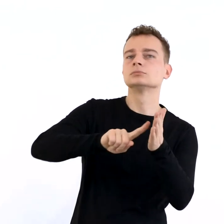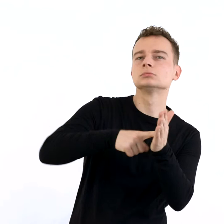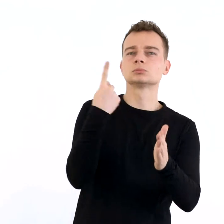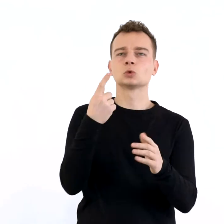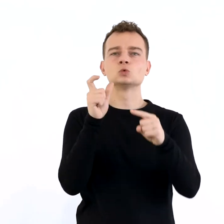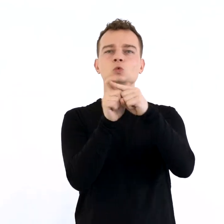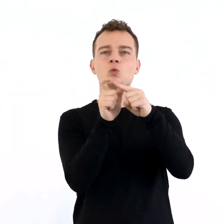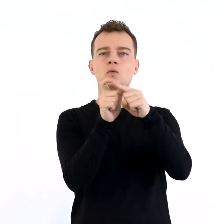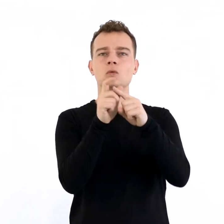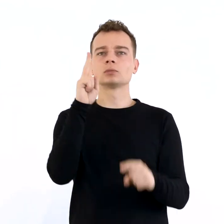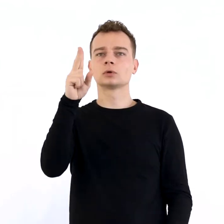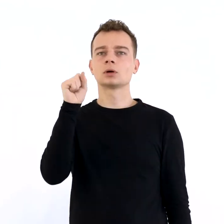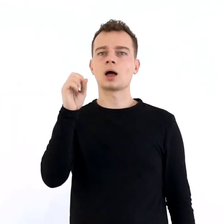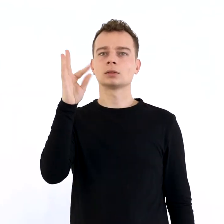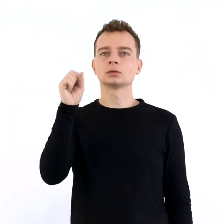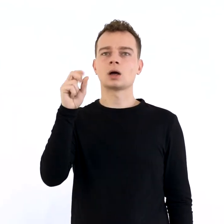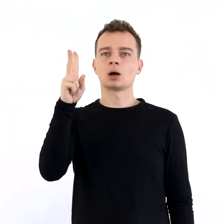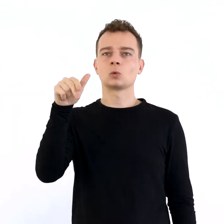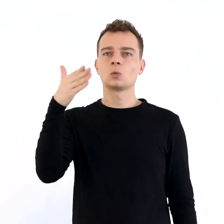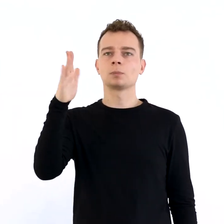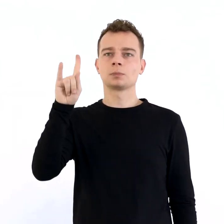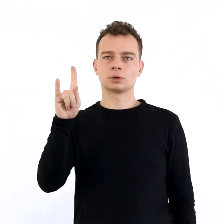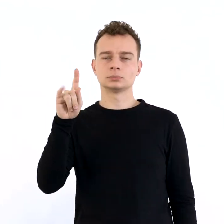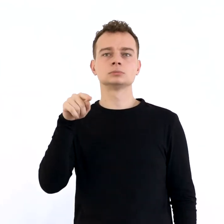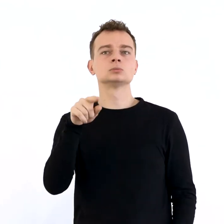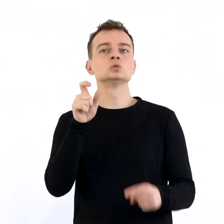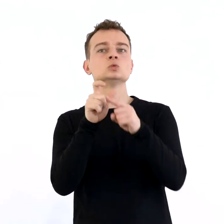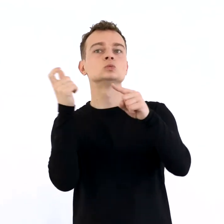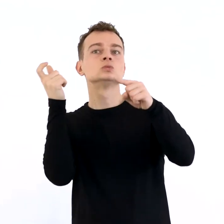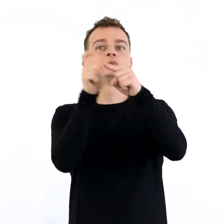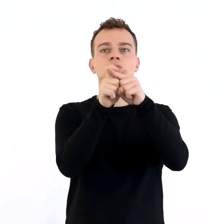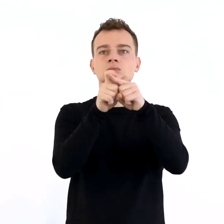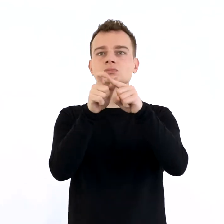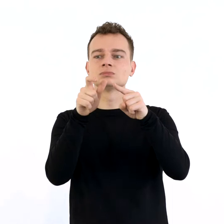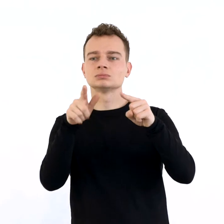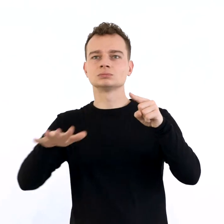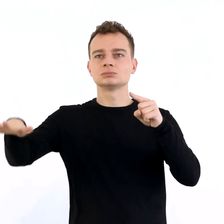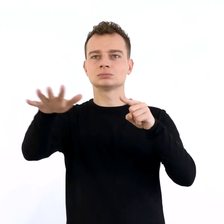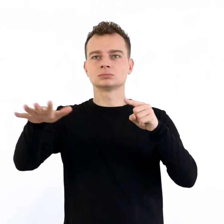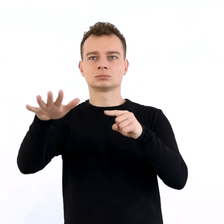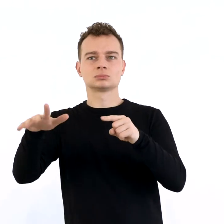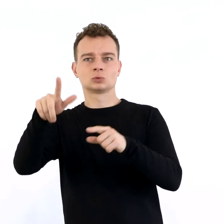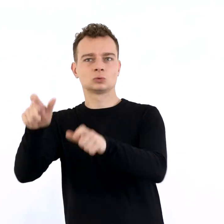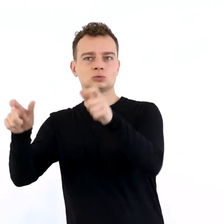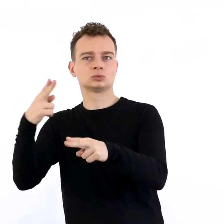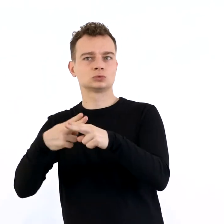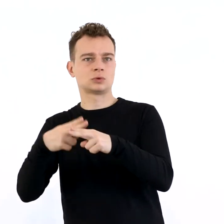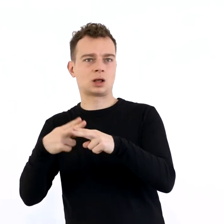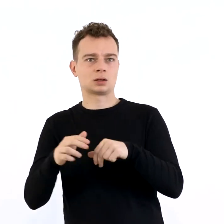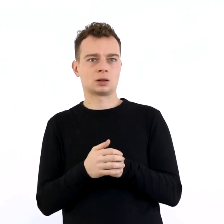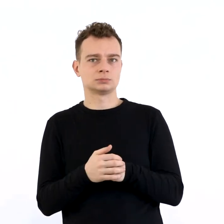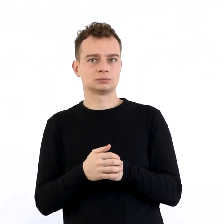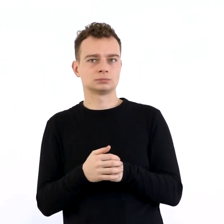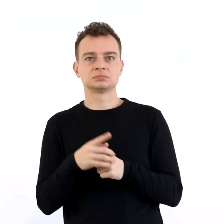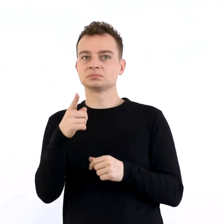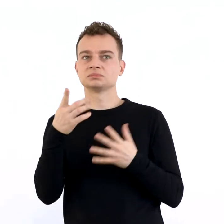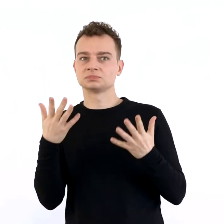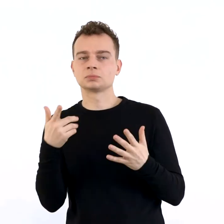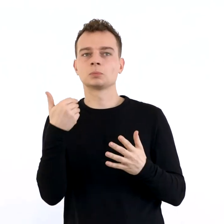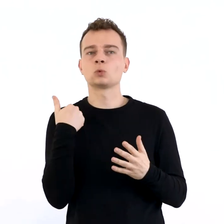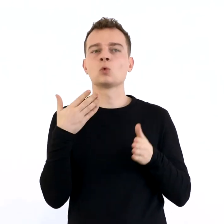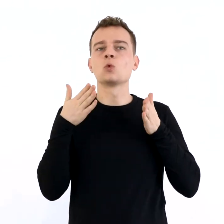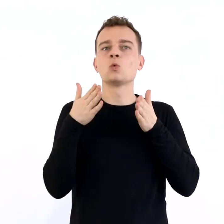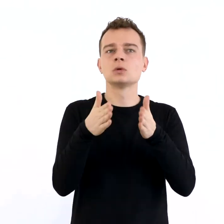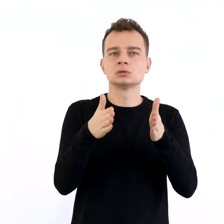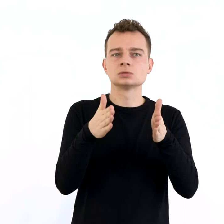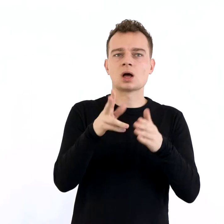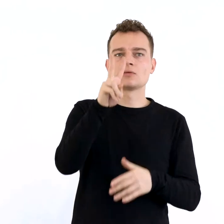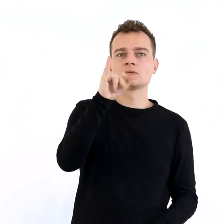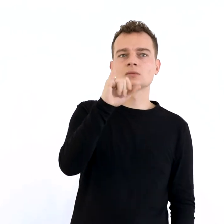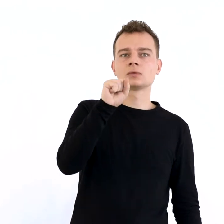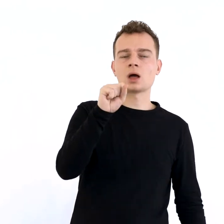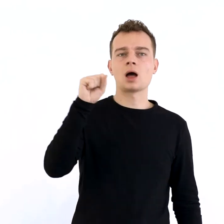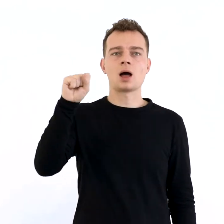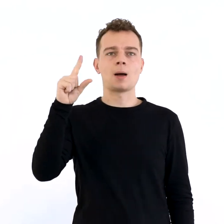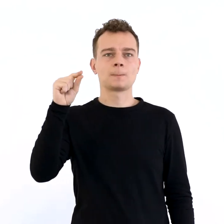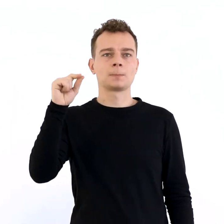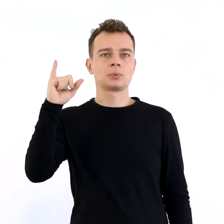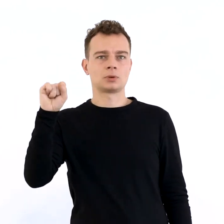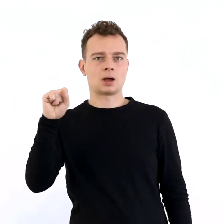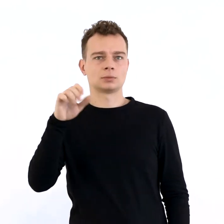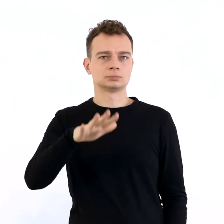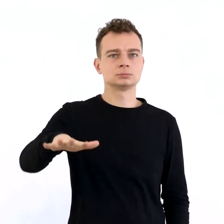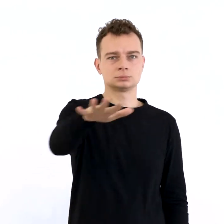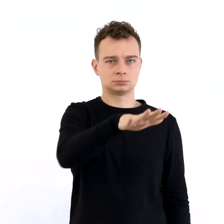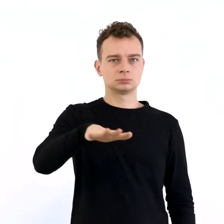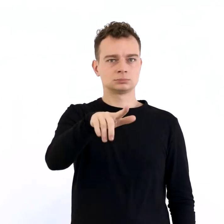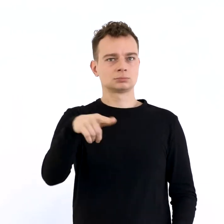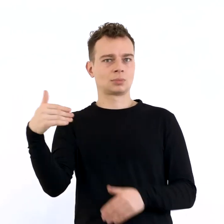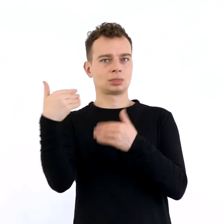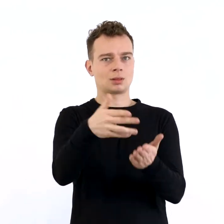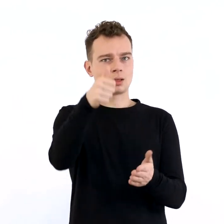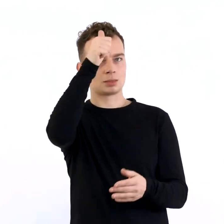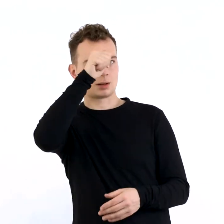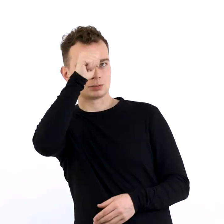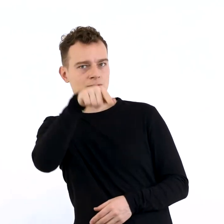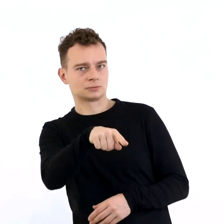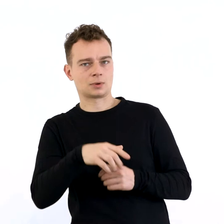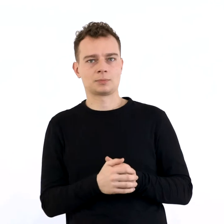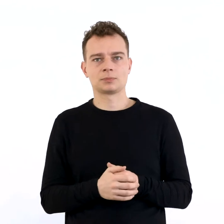Po raz pierwszy tego terminu użyli Rzymianie, by określić miejsce na ulicy Via Appia,